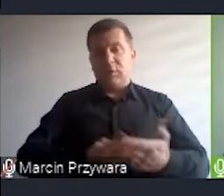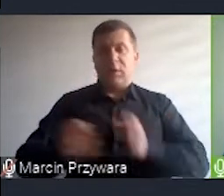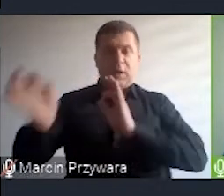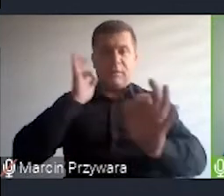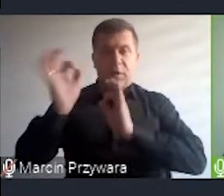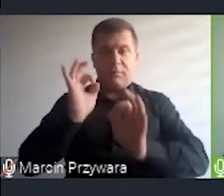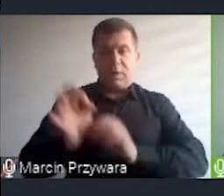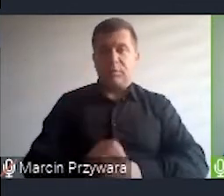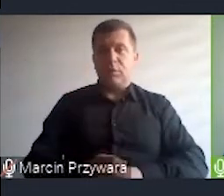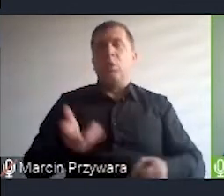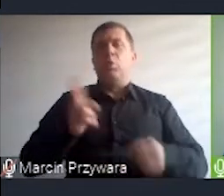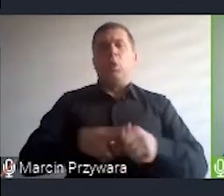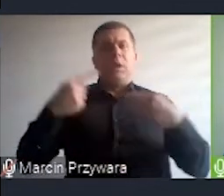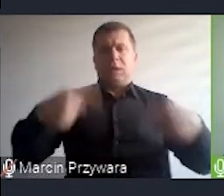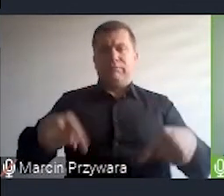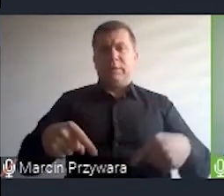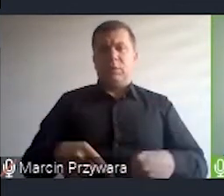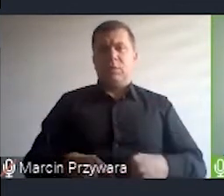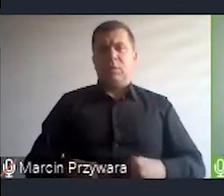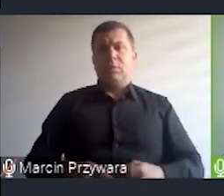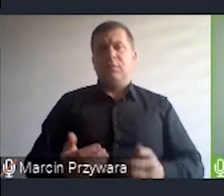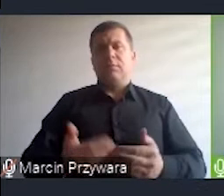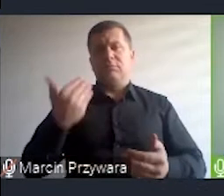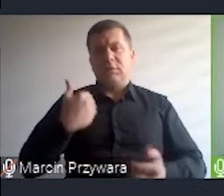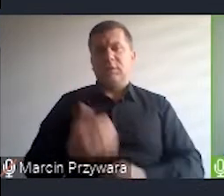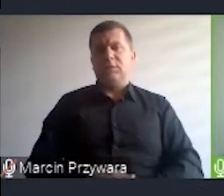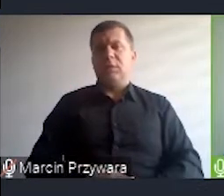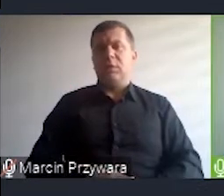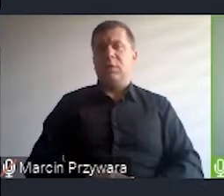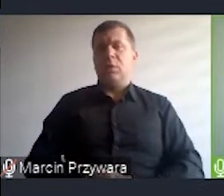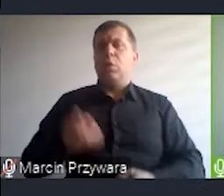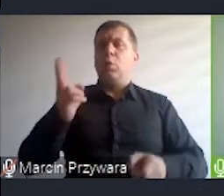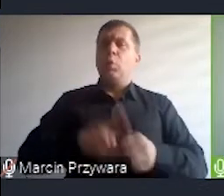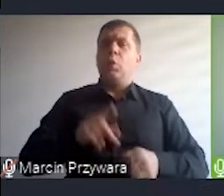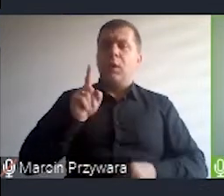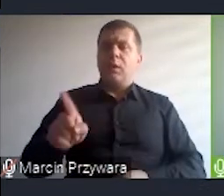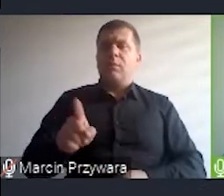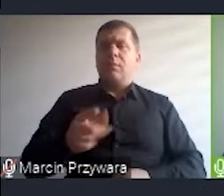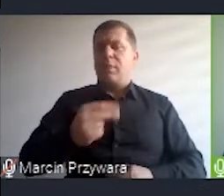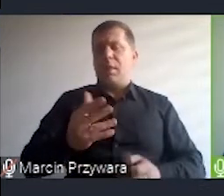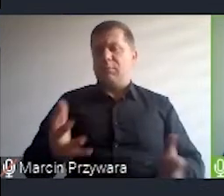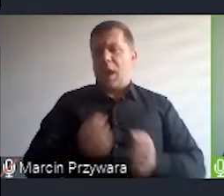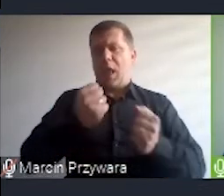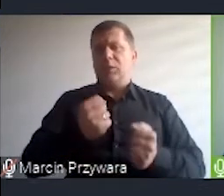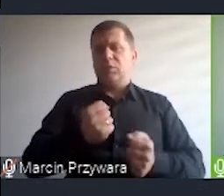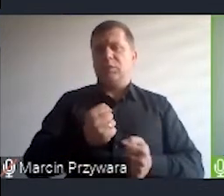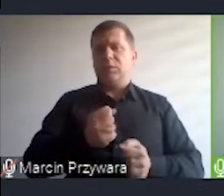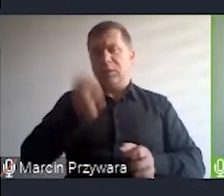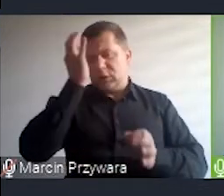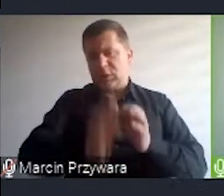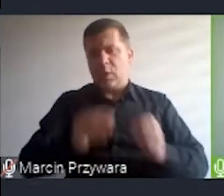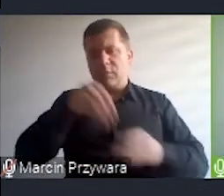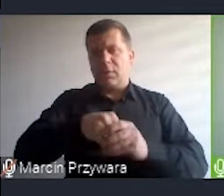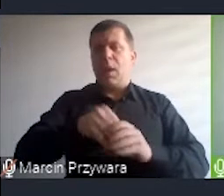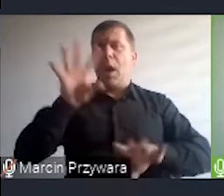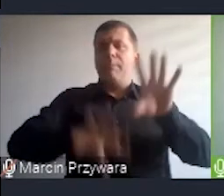których nie było nigdzie więcej, które nie znalazły się w szczególnym budżecie.